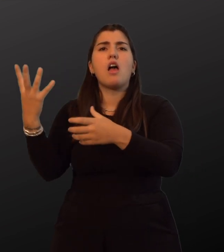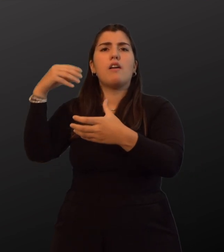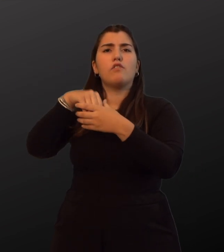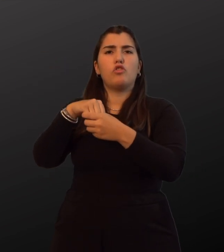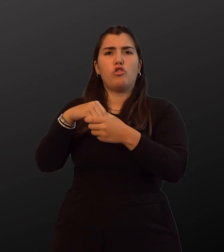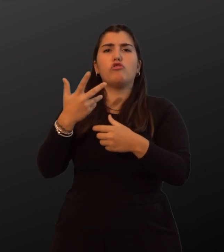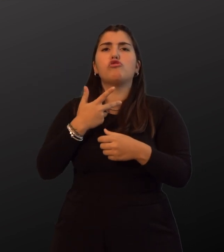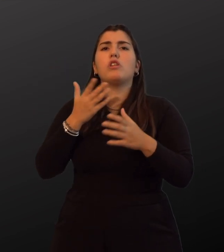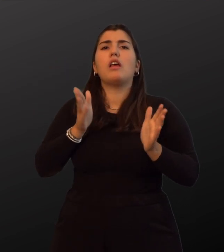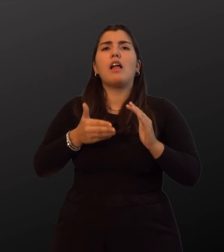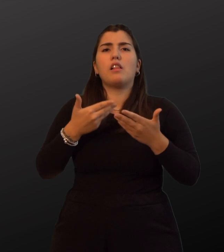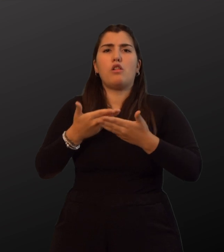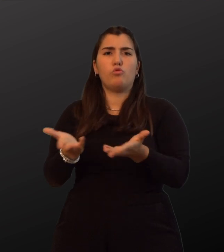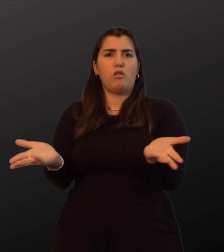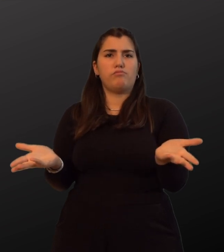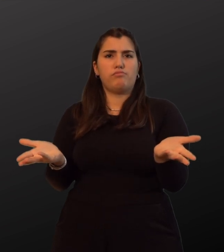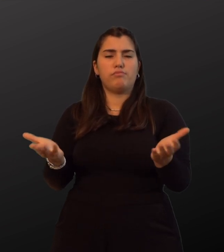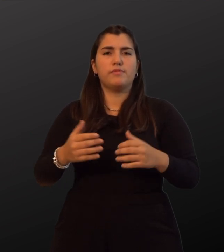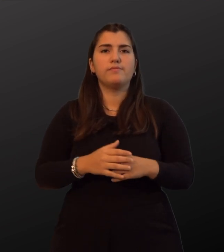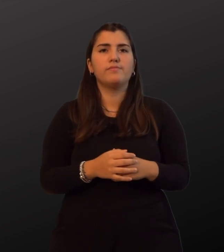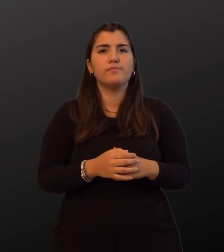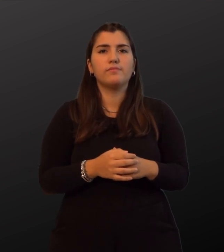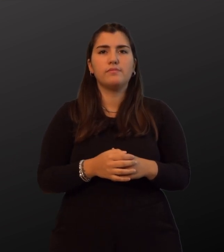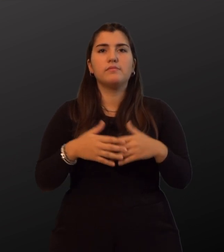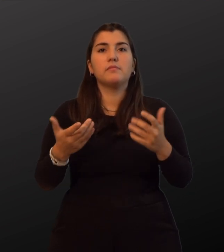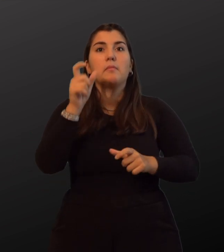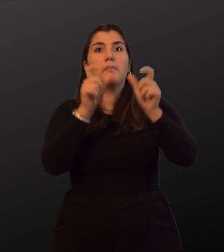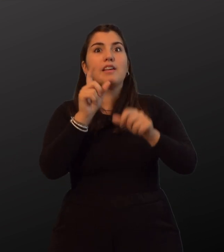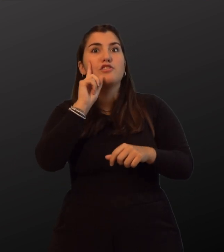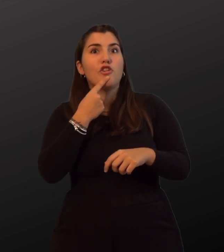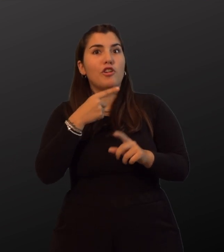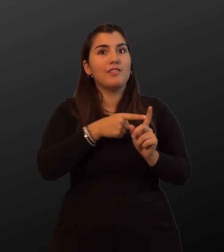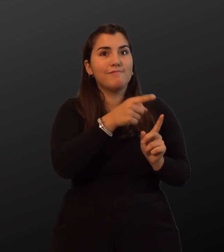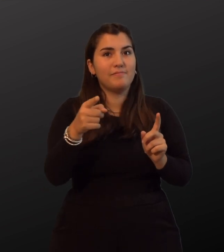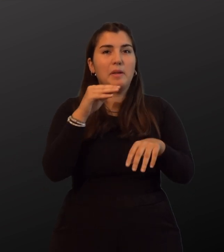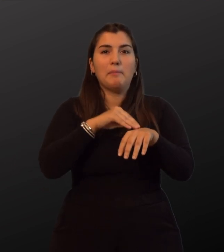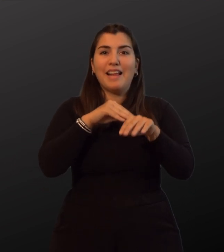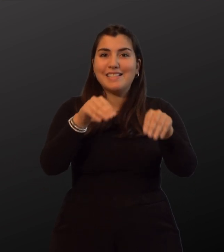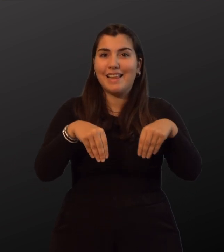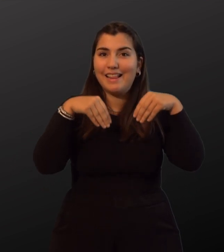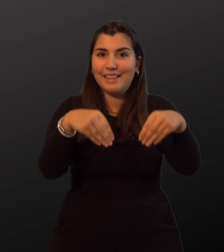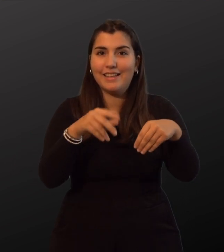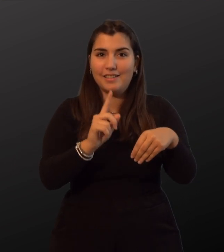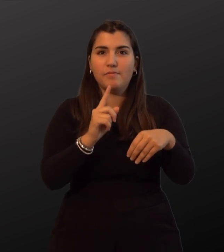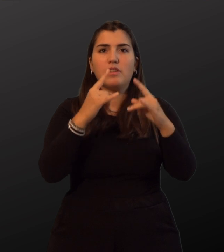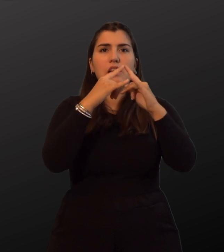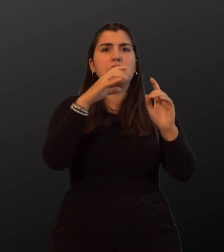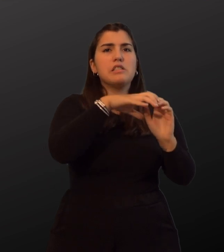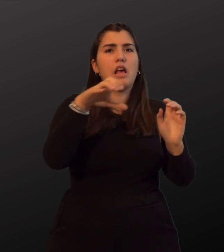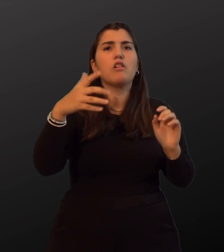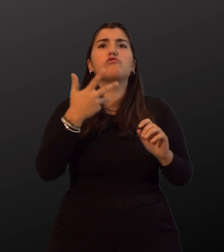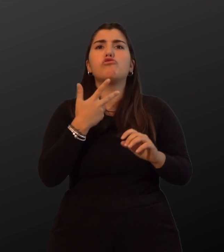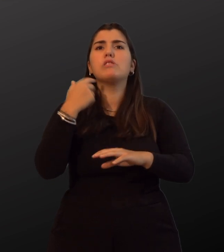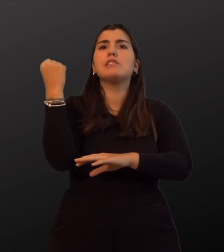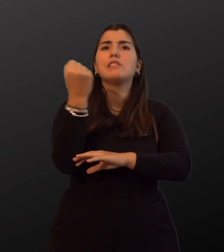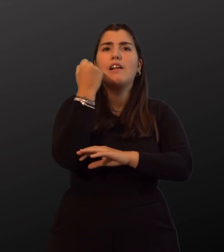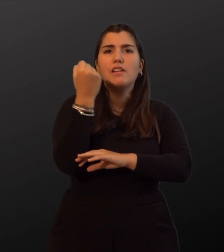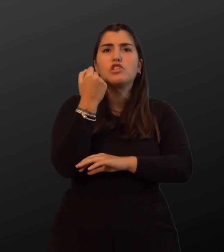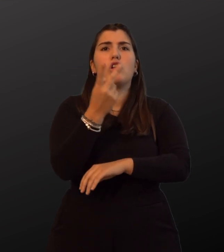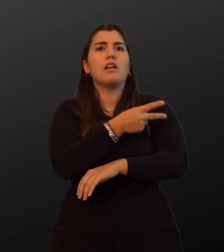liberamente. Per le persone sorde troverete disponibile il servizio di interpretariato